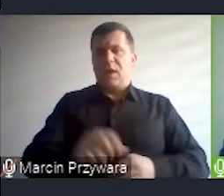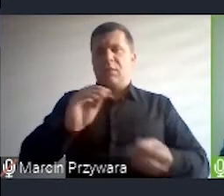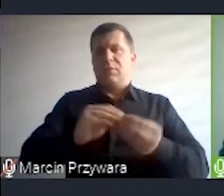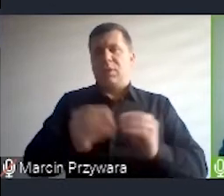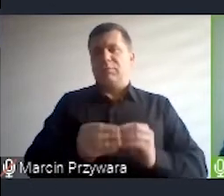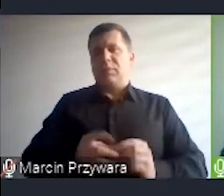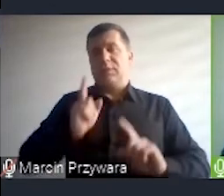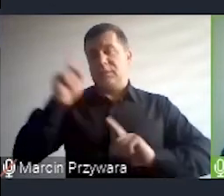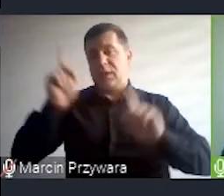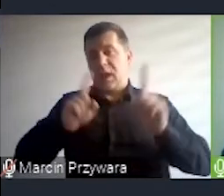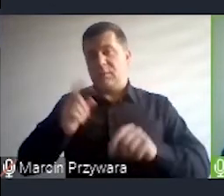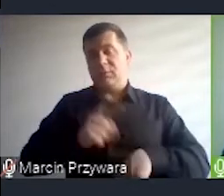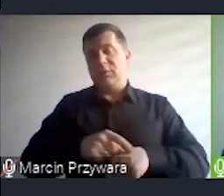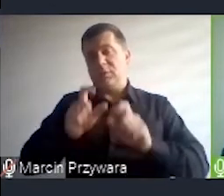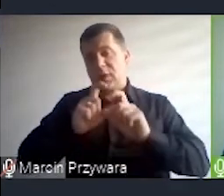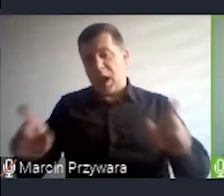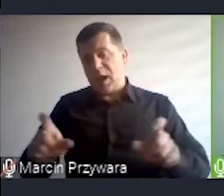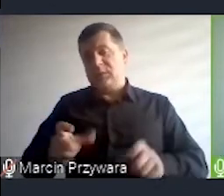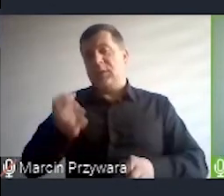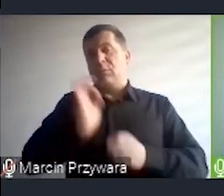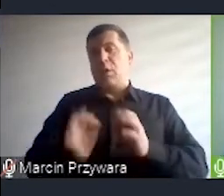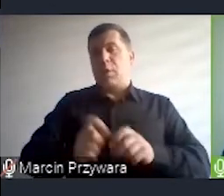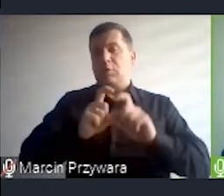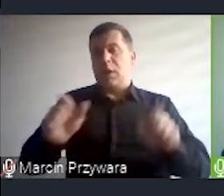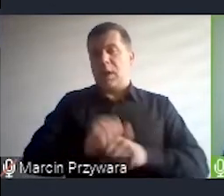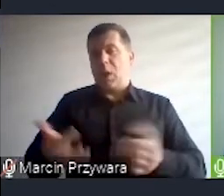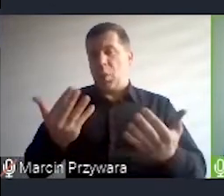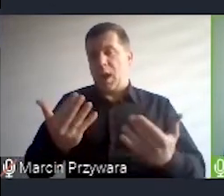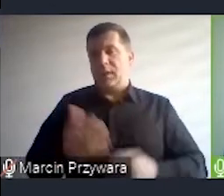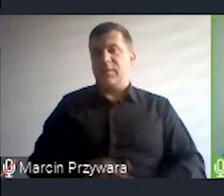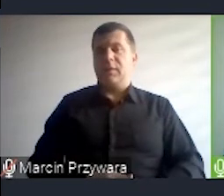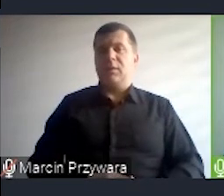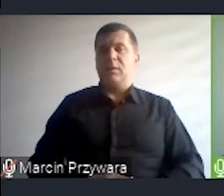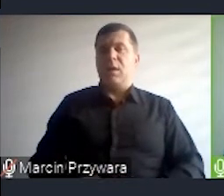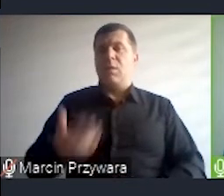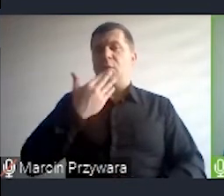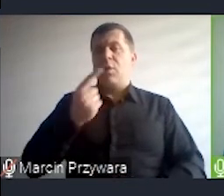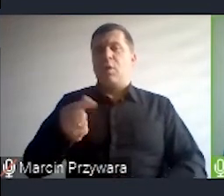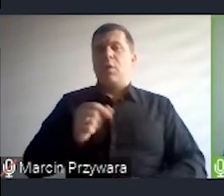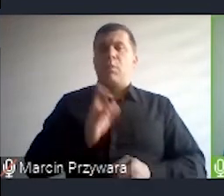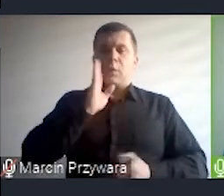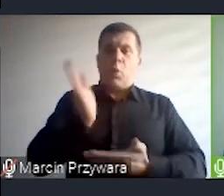Z czasem i proporcją czasu jest o tyle łatwiej, że po pierwsze mówimy tu o pewnych uśrednieniach,